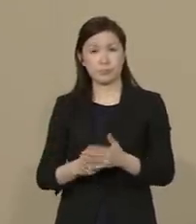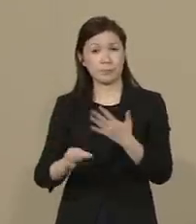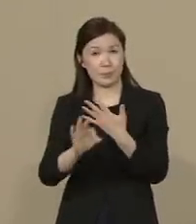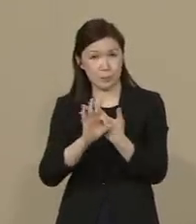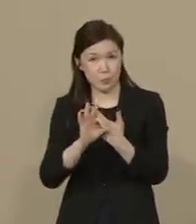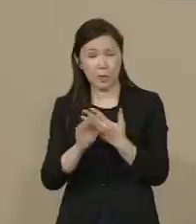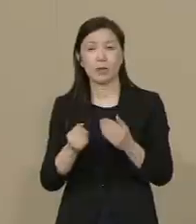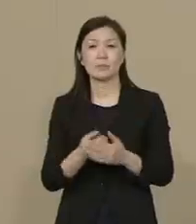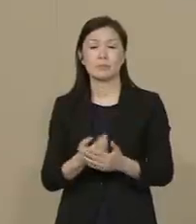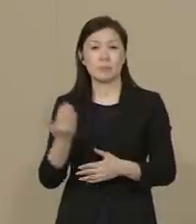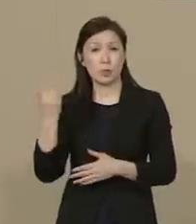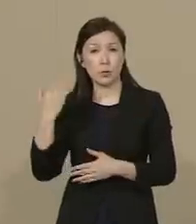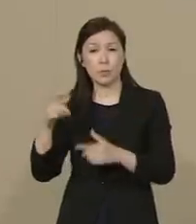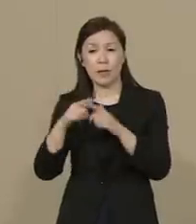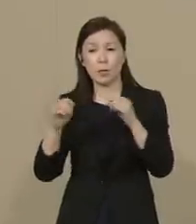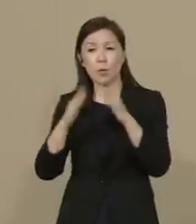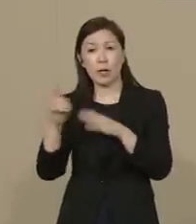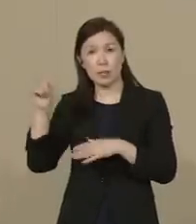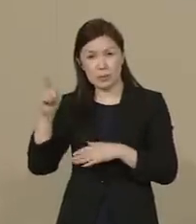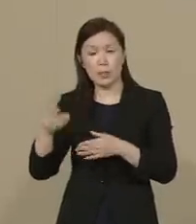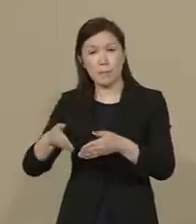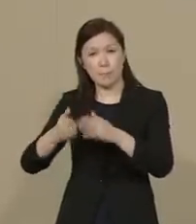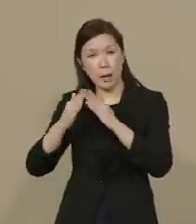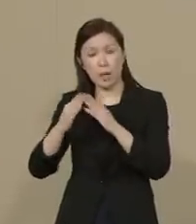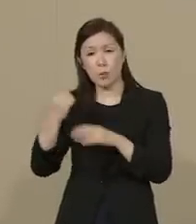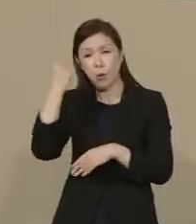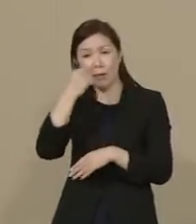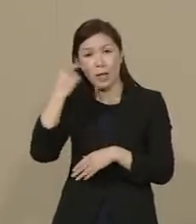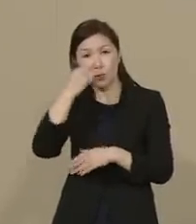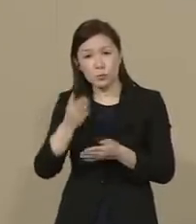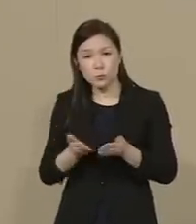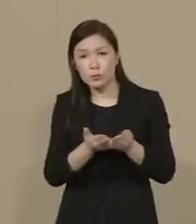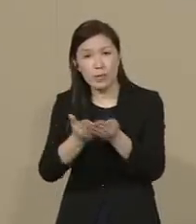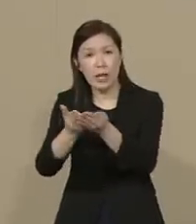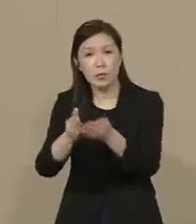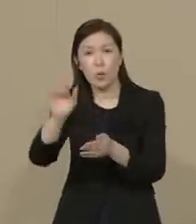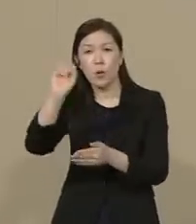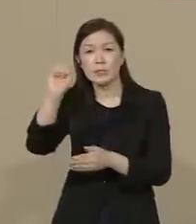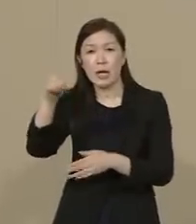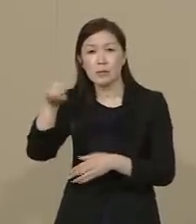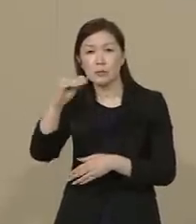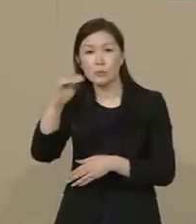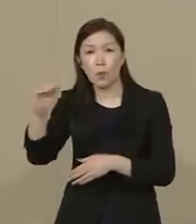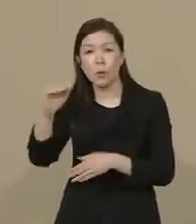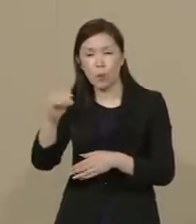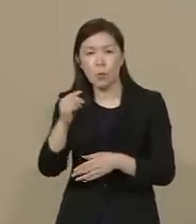先の国会で成立した外国漁船の サンゴ密漁を防止する法律は